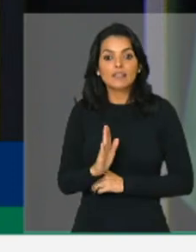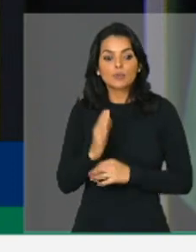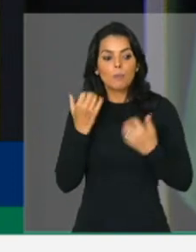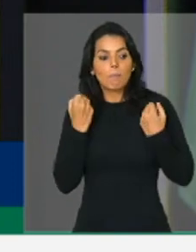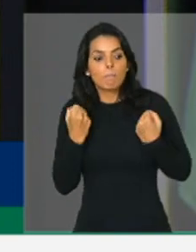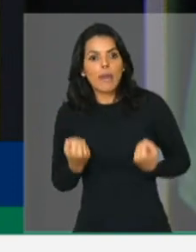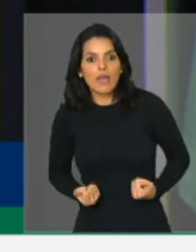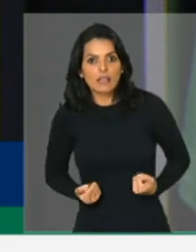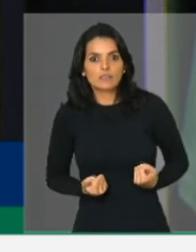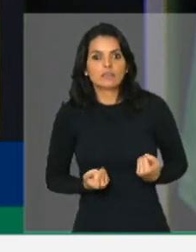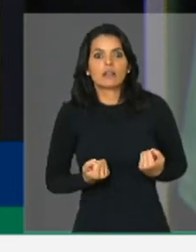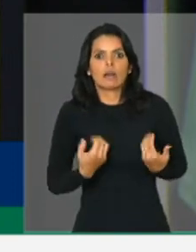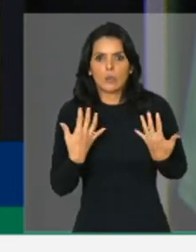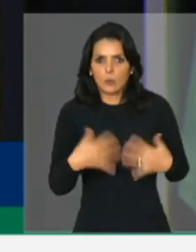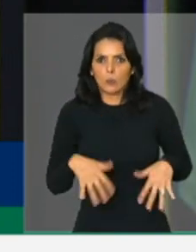E O ÚLTIMO NÚMERO É O MAIS